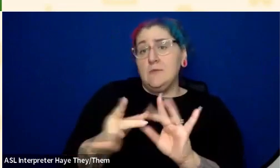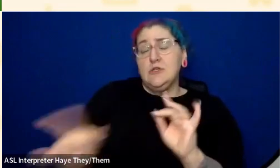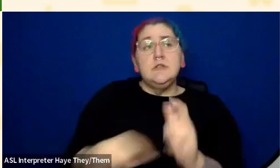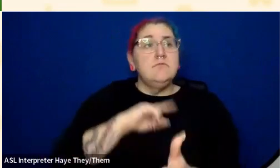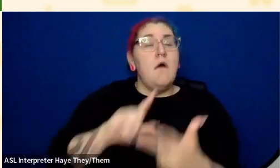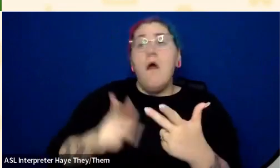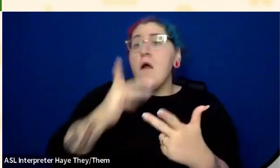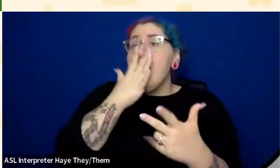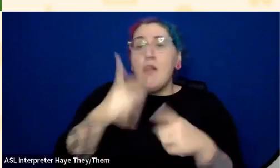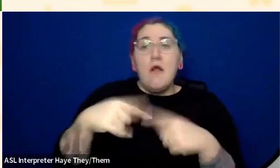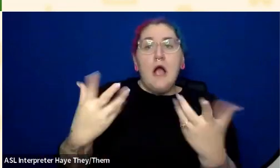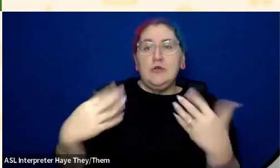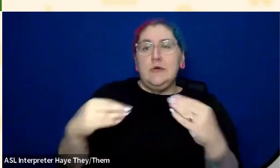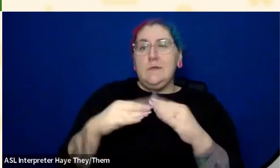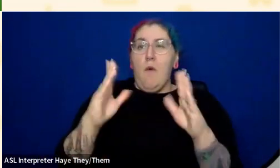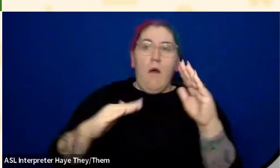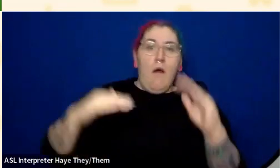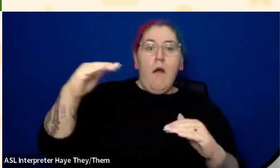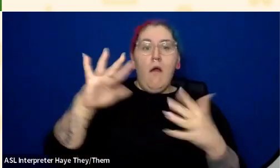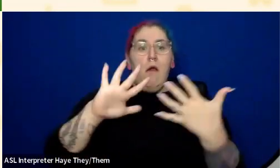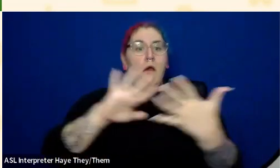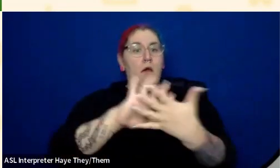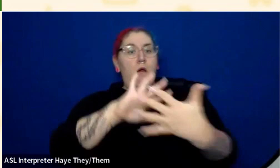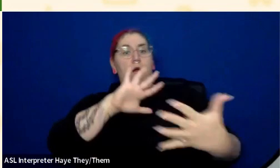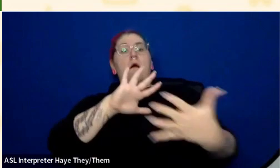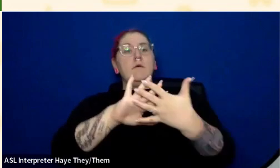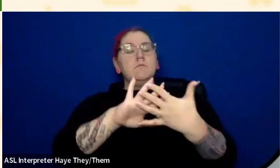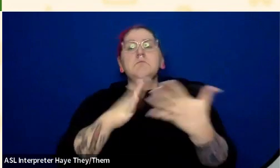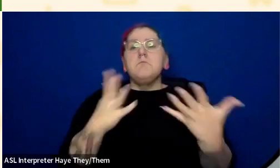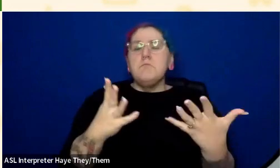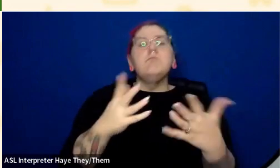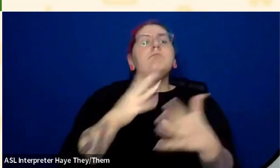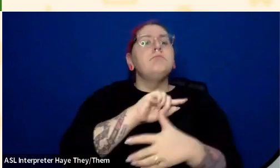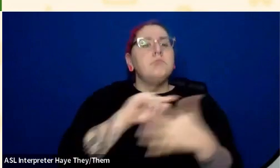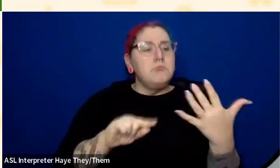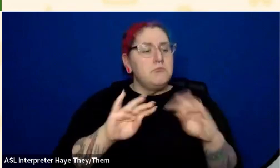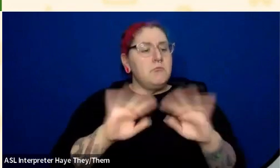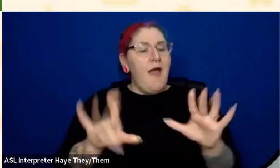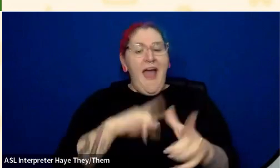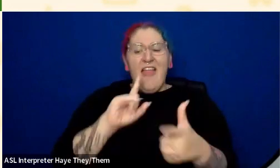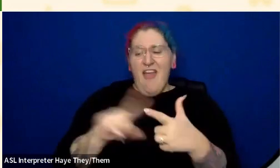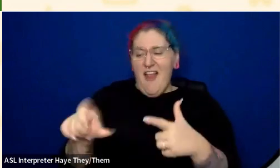Luego hay cosas que tienen un rango más amplio de opciones, cosas que pueden considerarse molestas que estás agregando a la página.